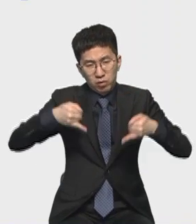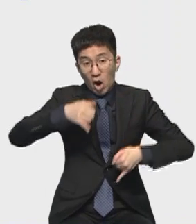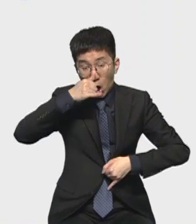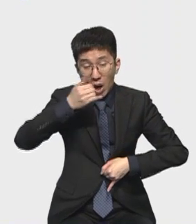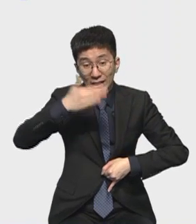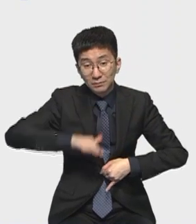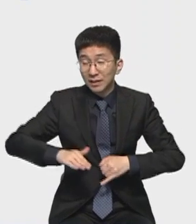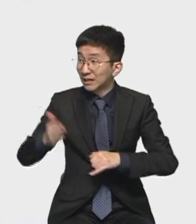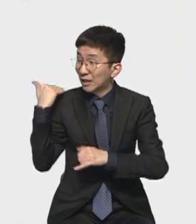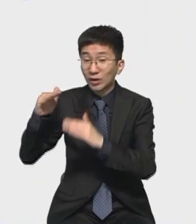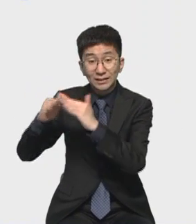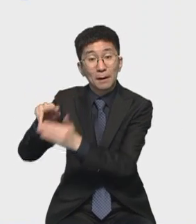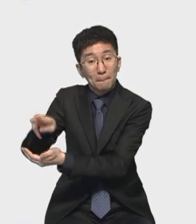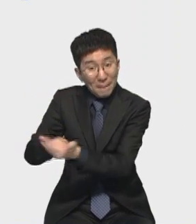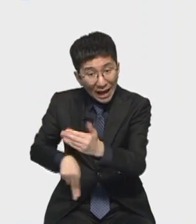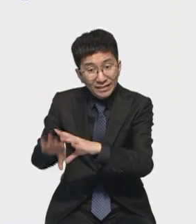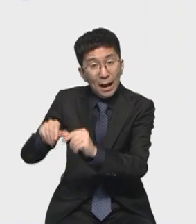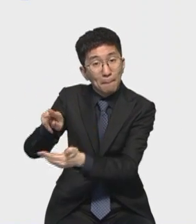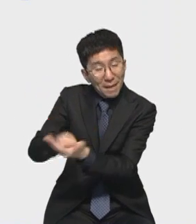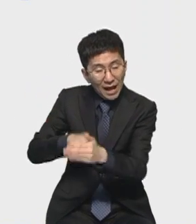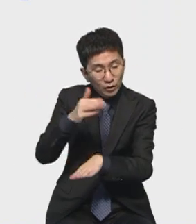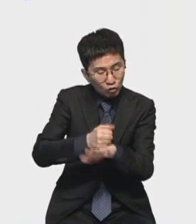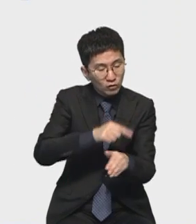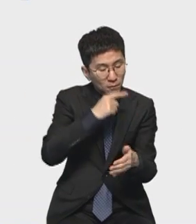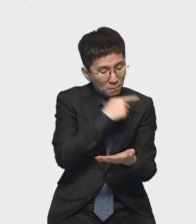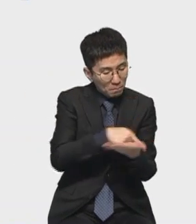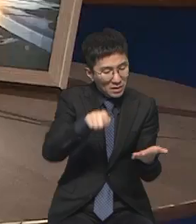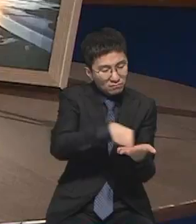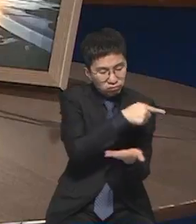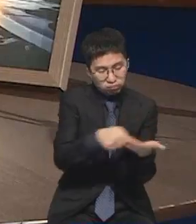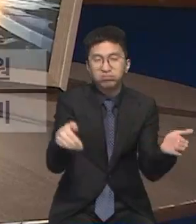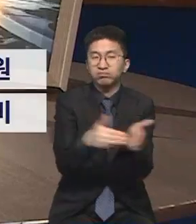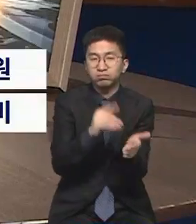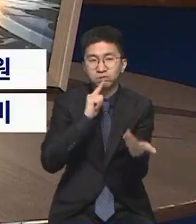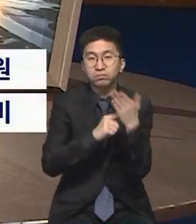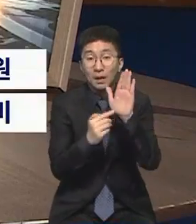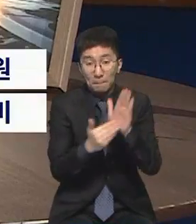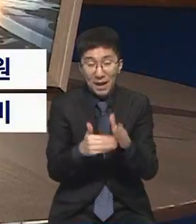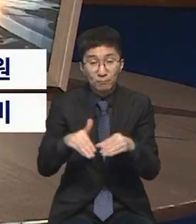채무를 모두 갚았다고 서로 설명했습니다. 문 대통령이 2009년 8억 7천만 원에